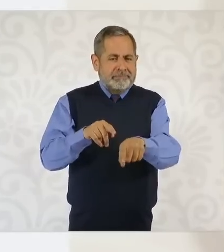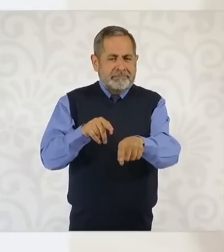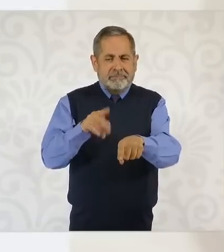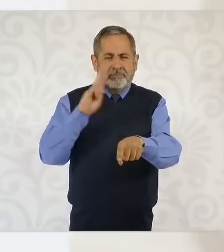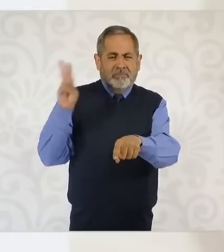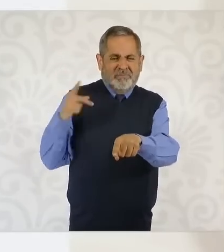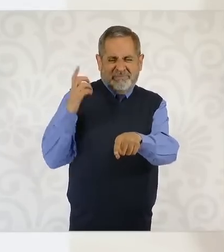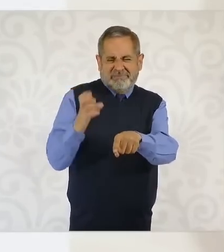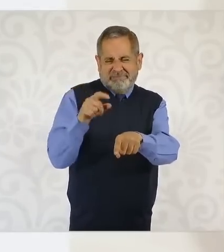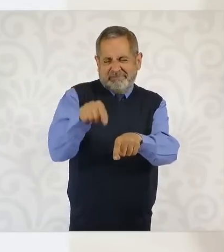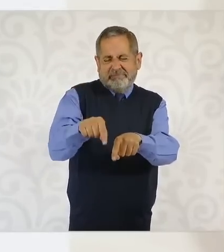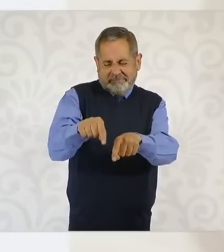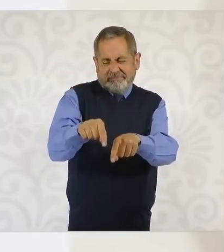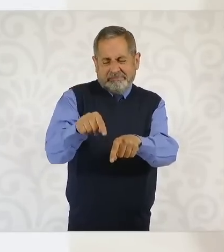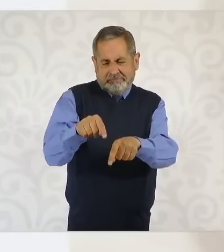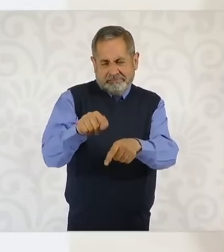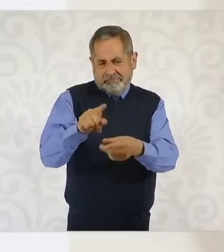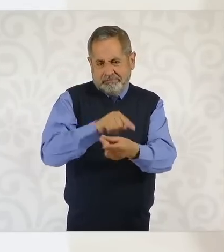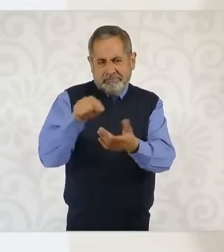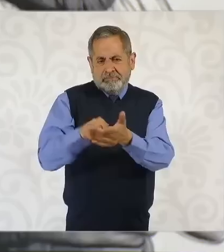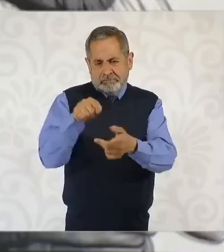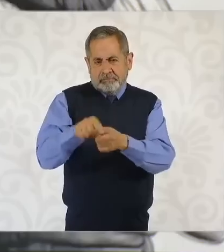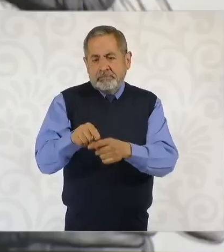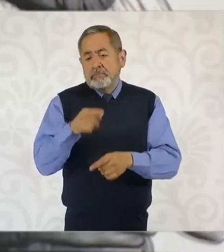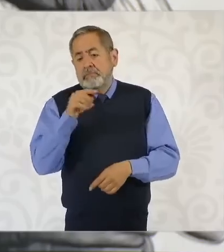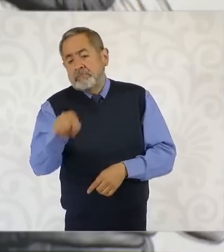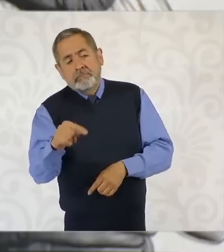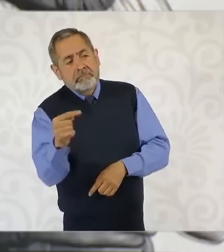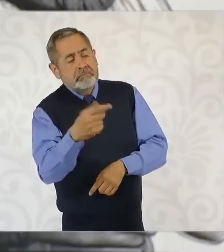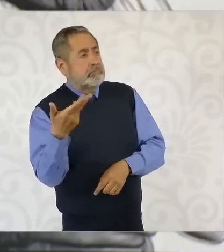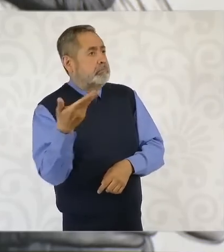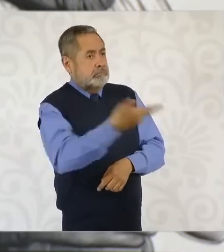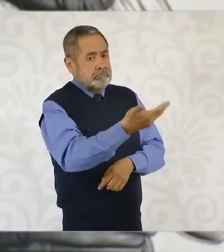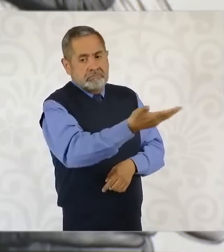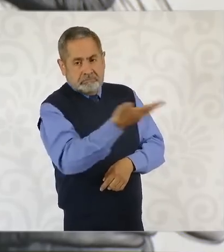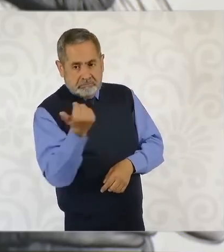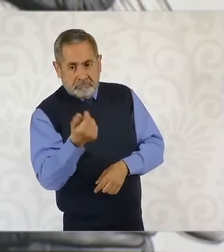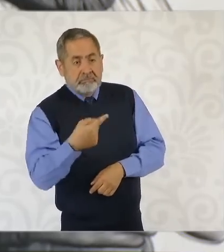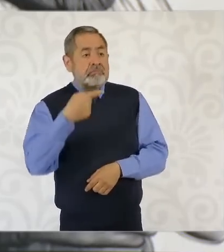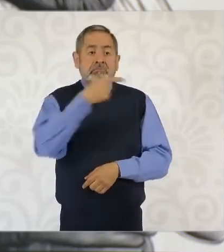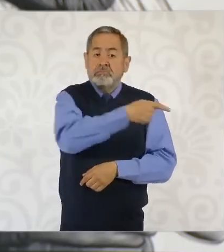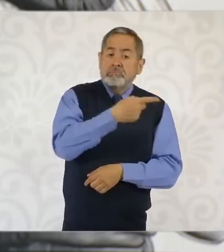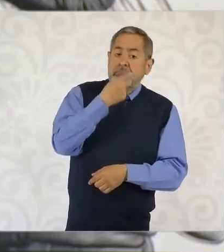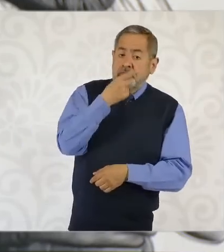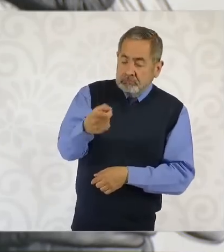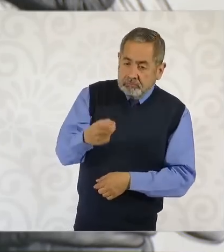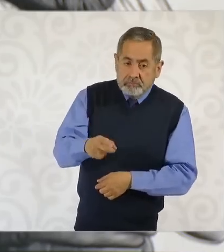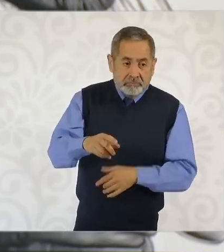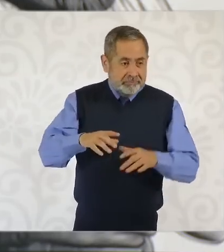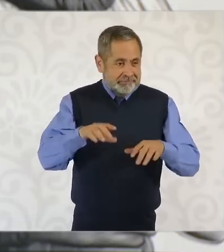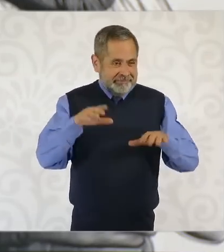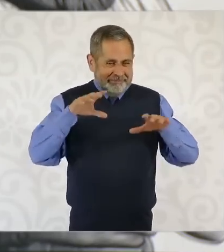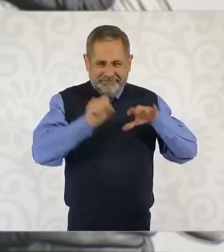e revelan que 80% de los detenidos en los puertos de entrada de Estados